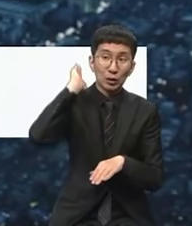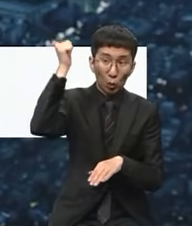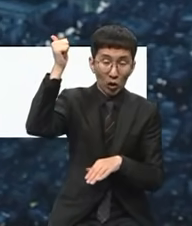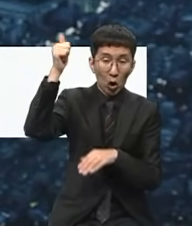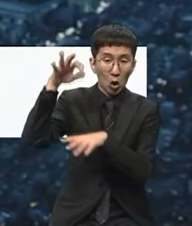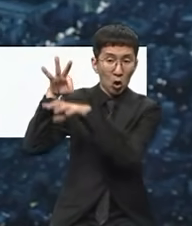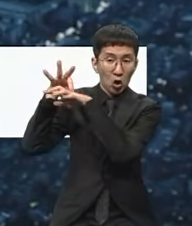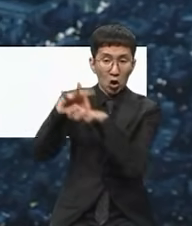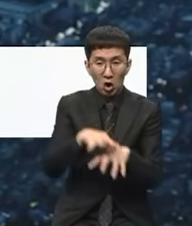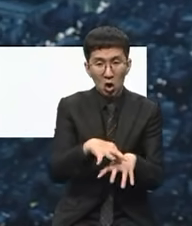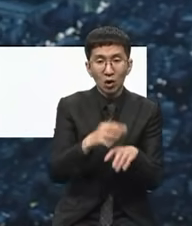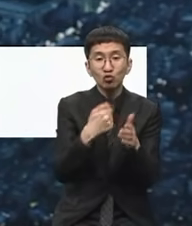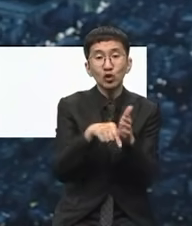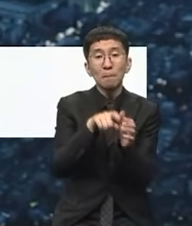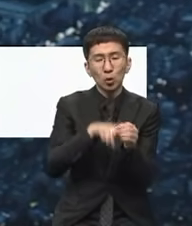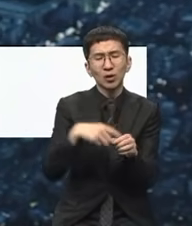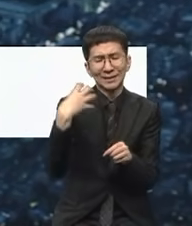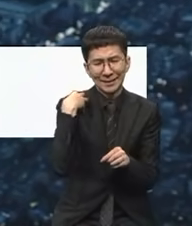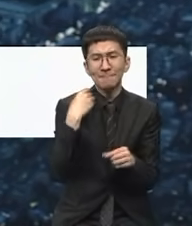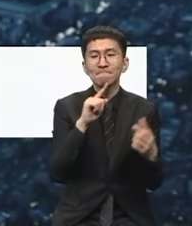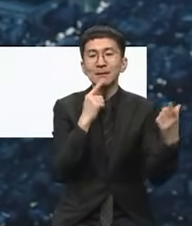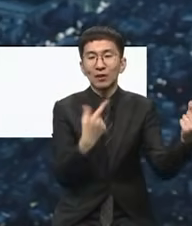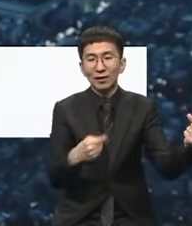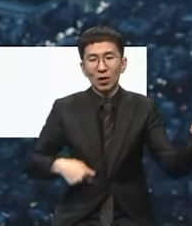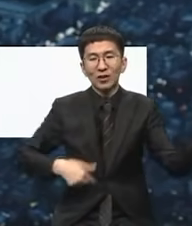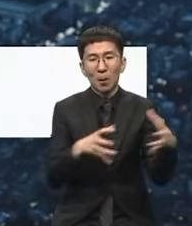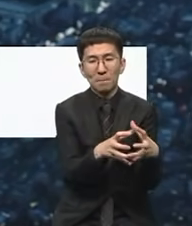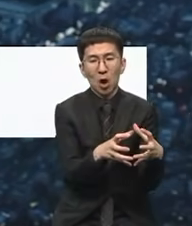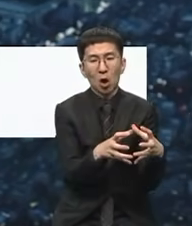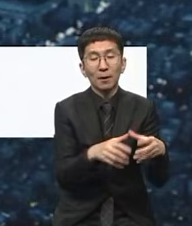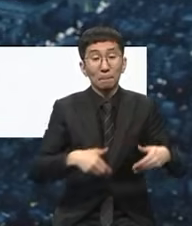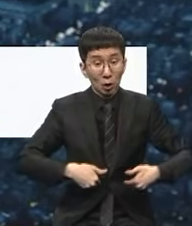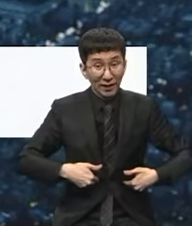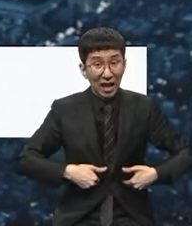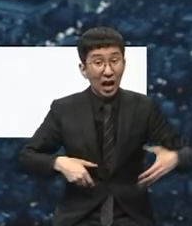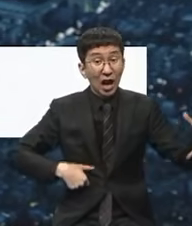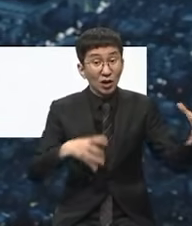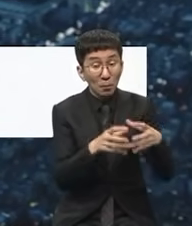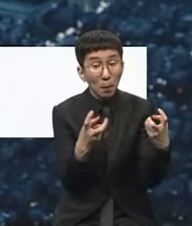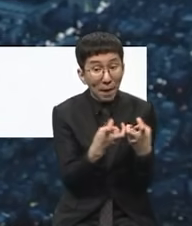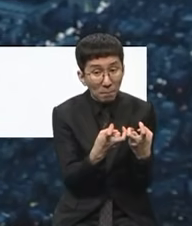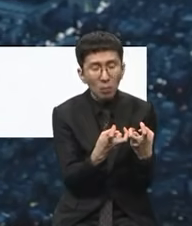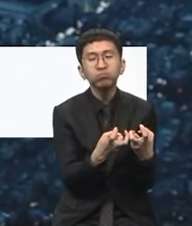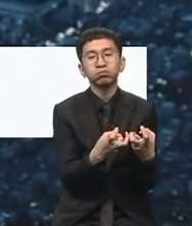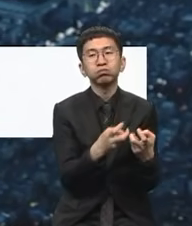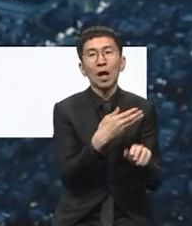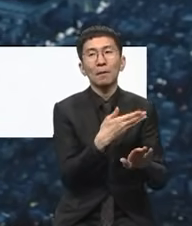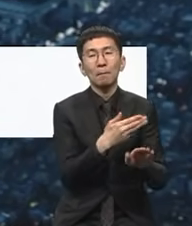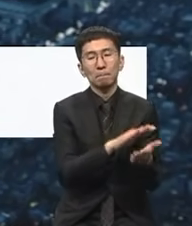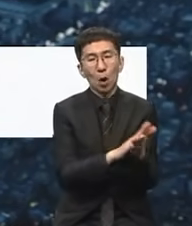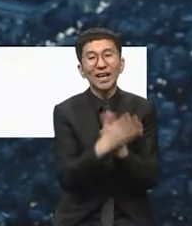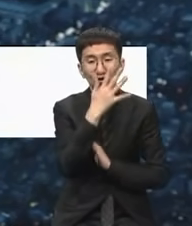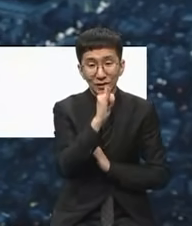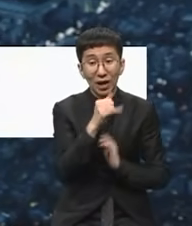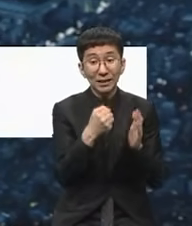그것을 위해서 협력하자. 협력의 방법은 그때그때 달라질 수 있을 것입니다만 그 협력의 원칙에 합의하고